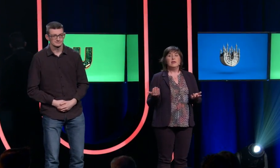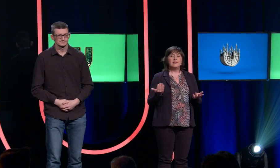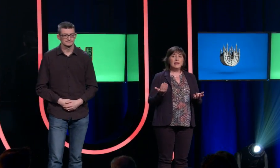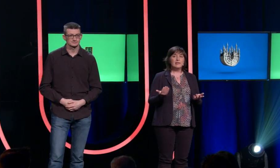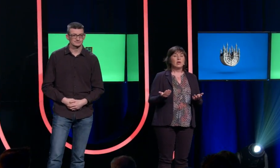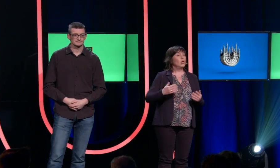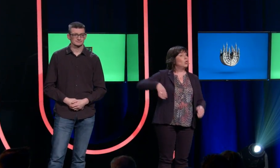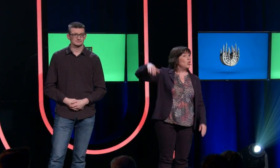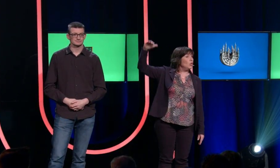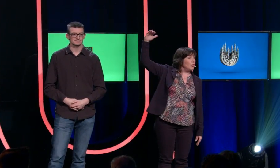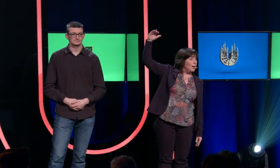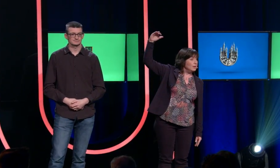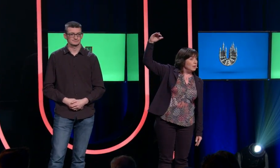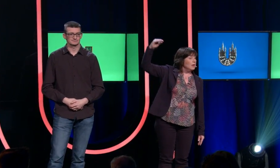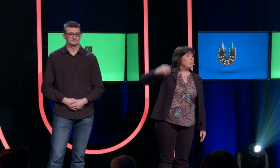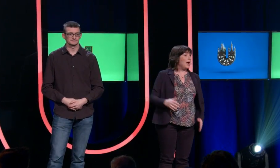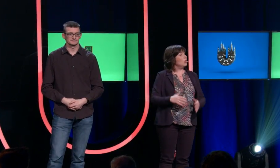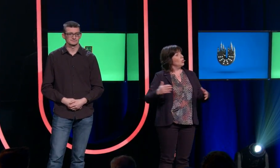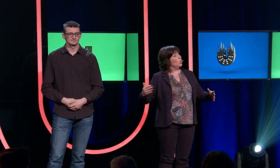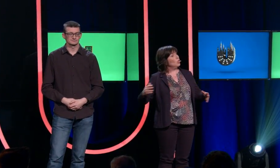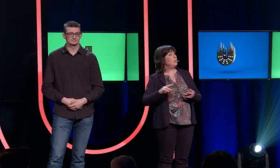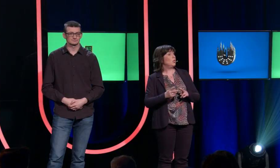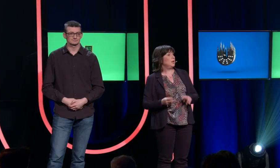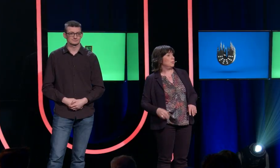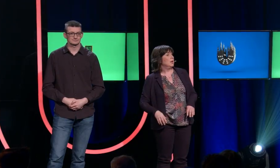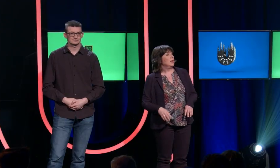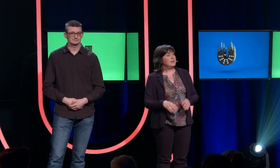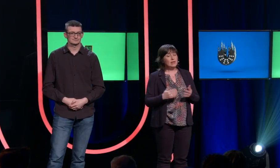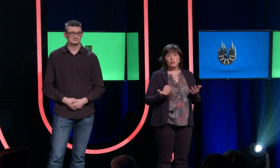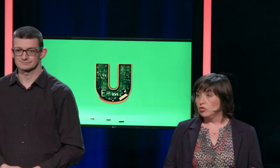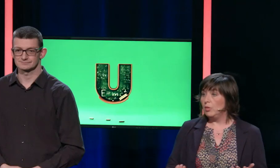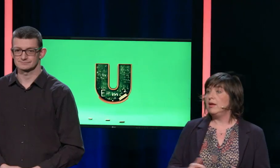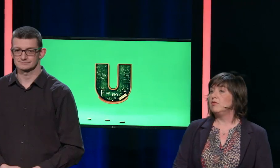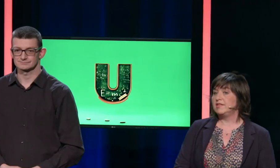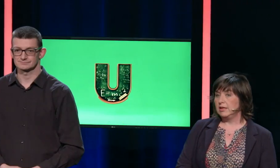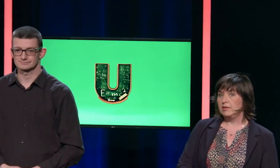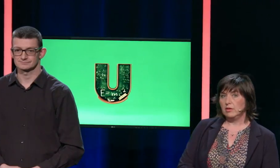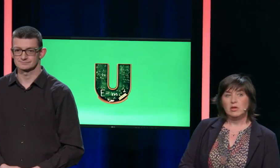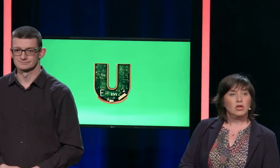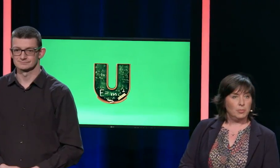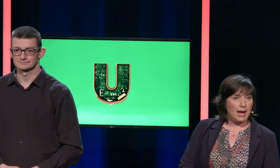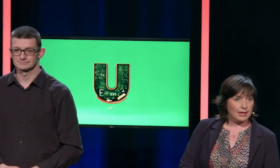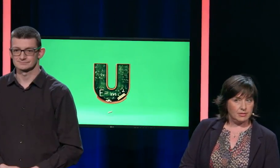Je zegt: een grote man, maar een groot probleem. Het zijn dus twee verschillende gebaren.